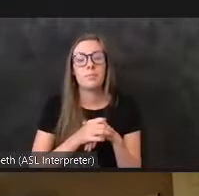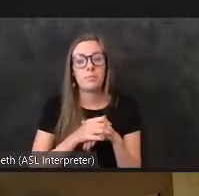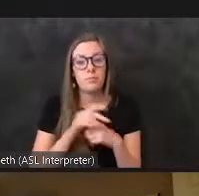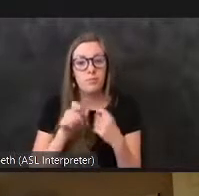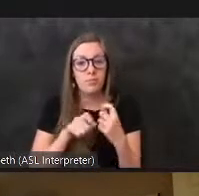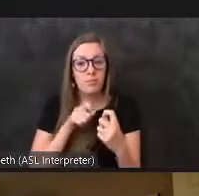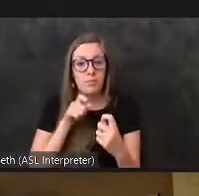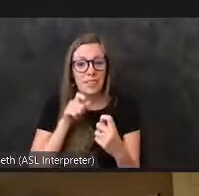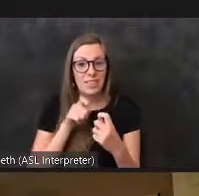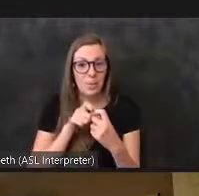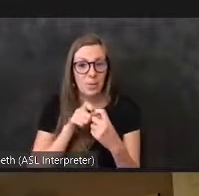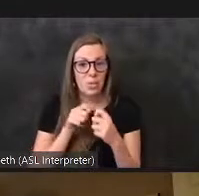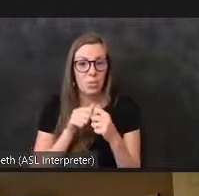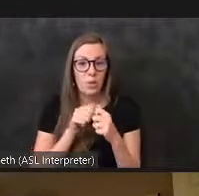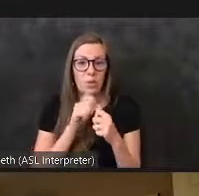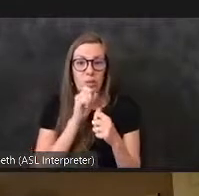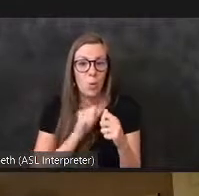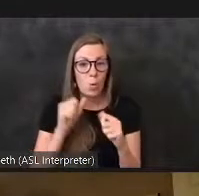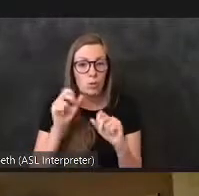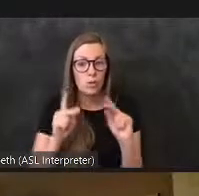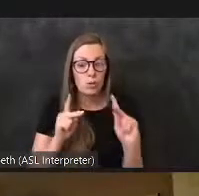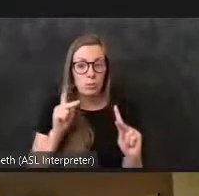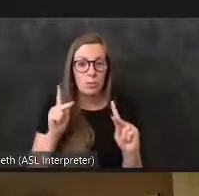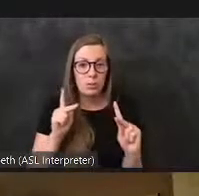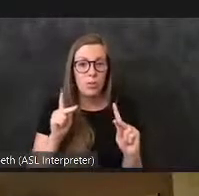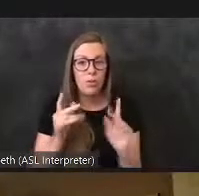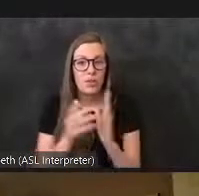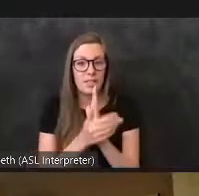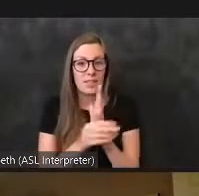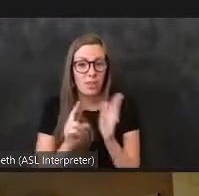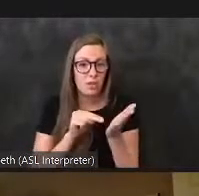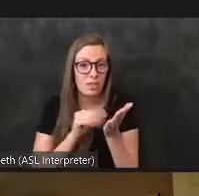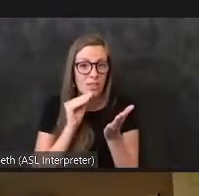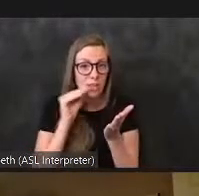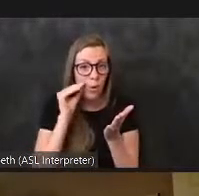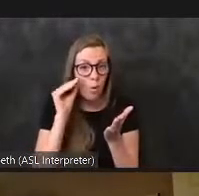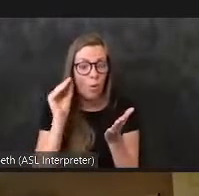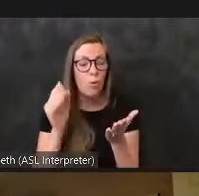especialmente entre los años adultos mayores, instalaciones de